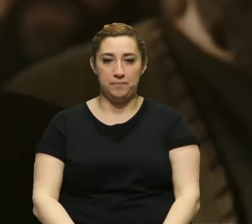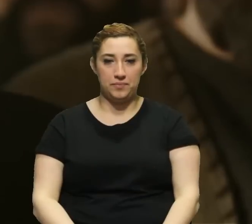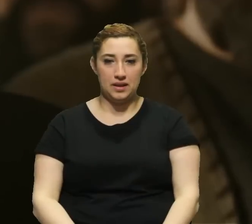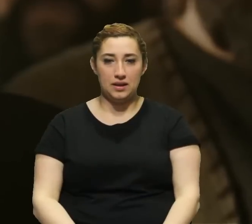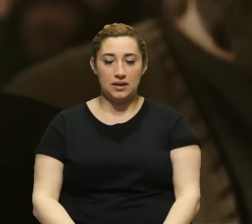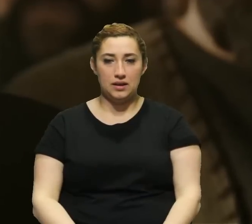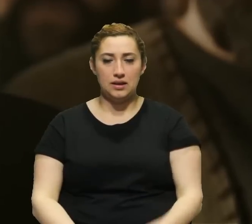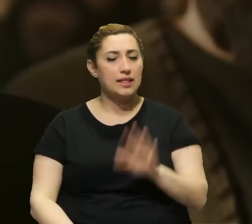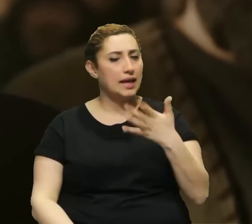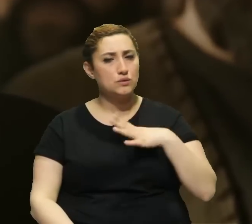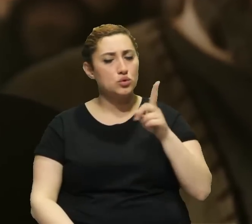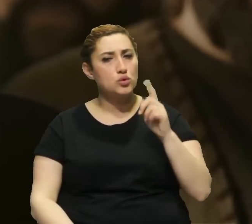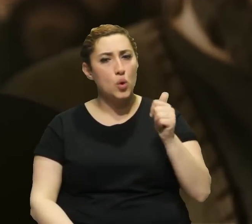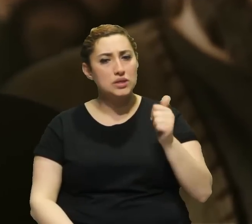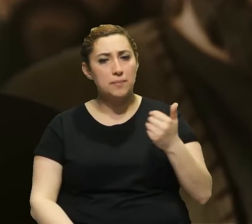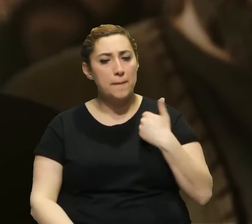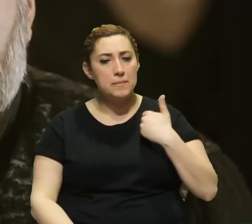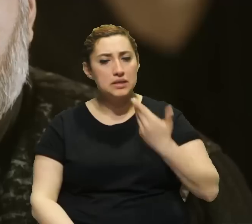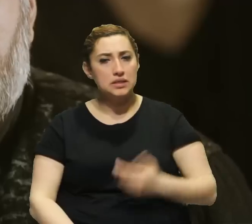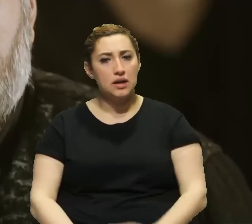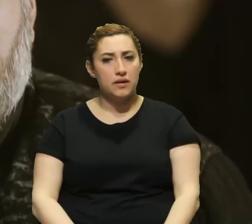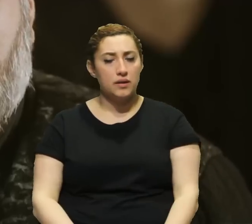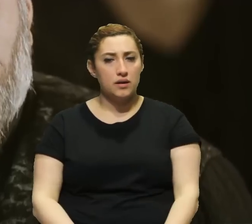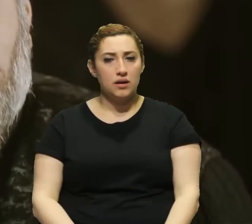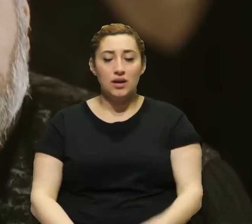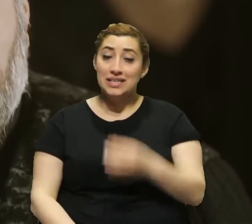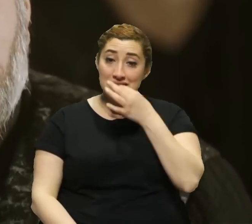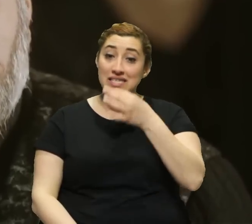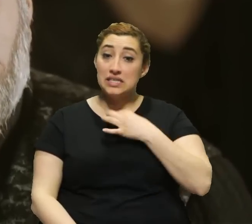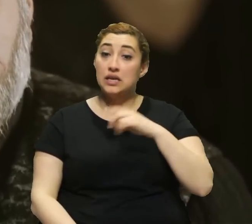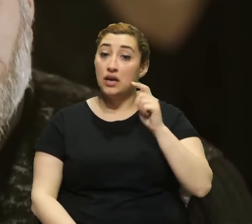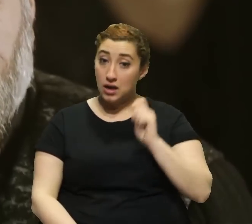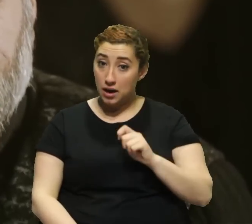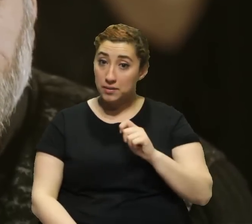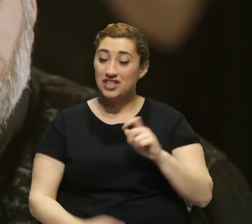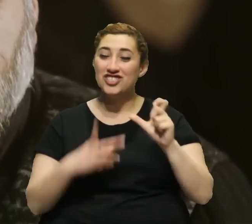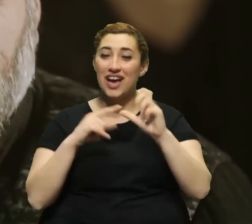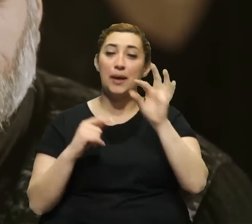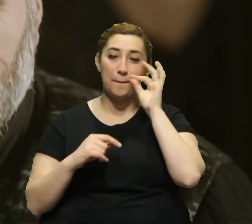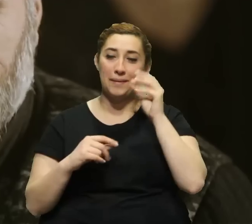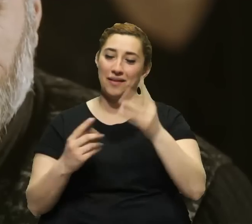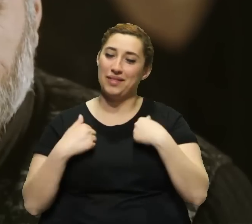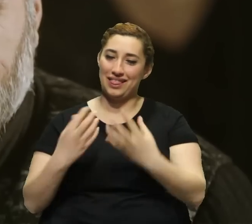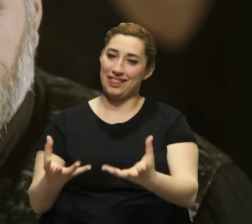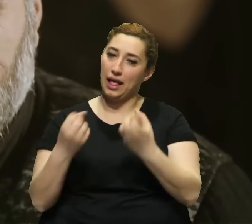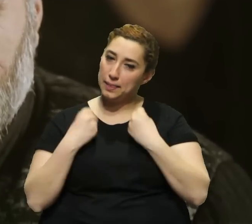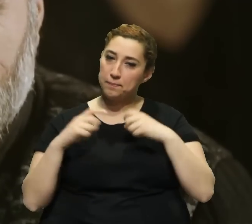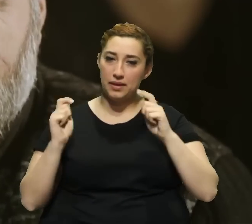Ne istersiniz o vakit bizden Sarı Ağa? Müsaade edin Şahin Bey’i teslim alalım.